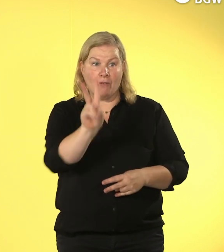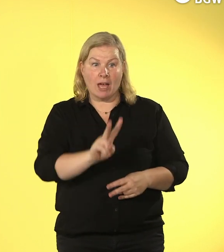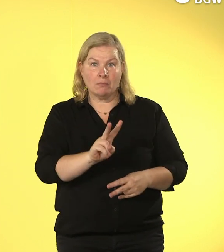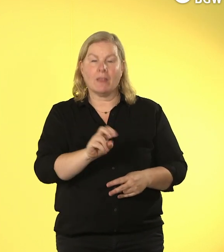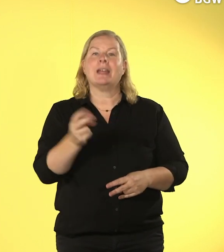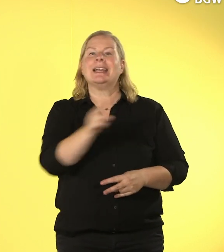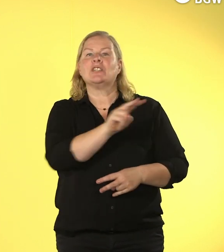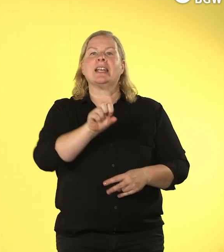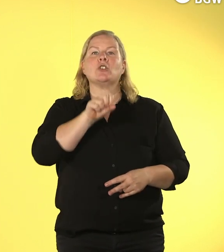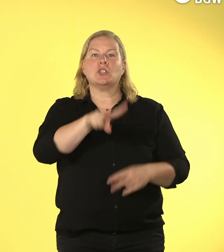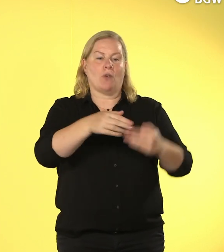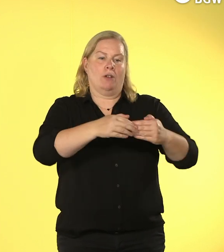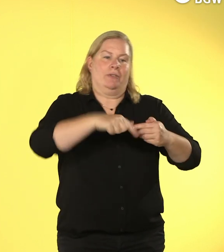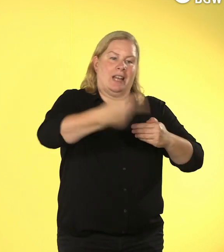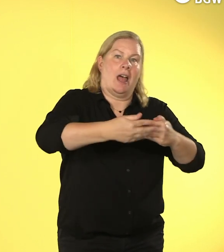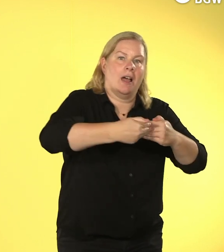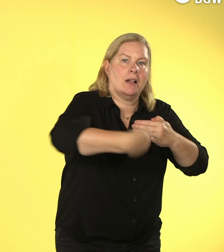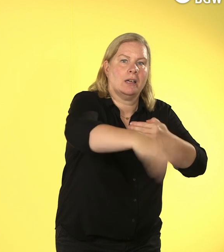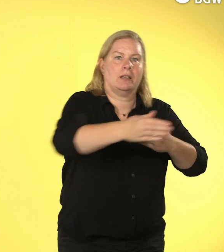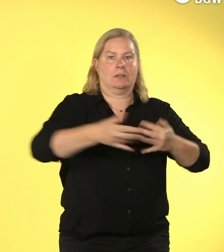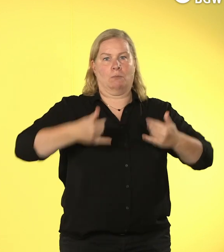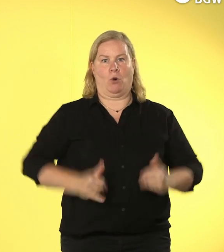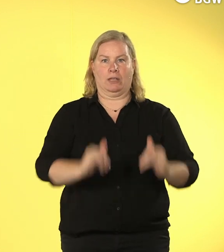Die haben mit der Arbeitswelt im Moment nichts zu tun,